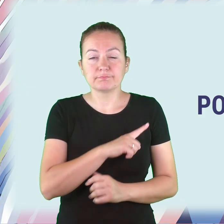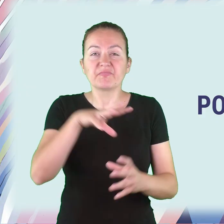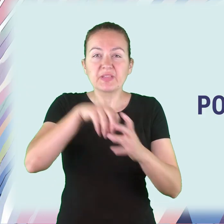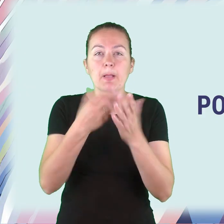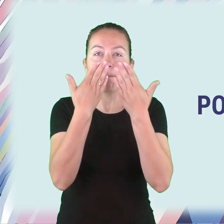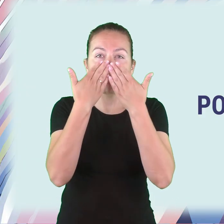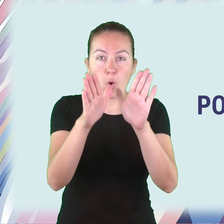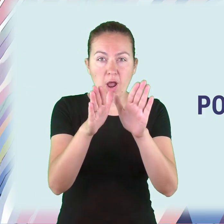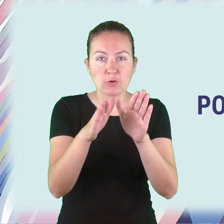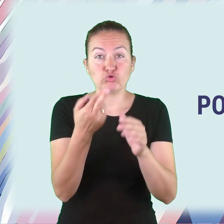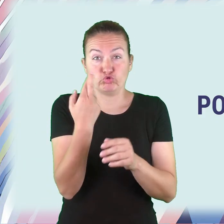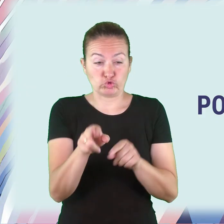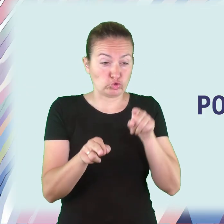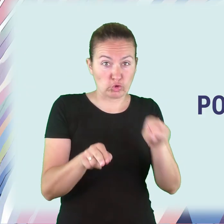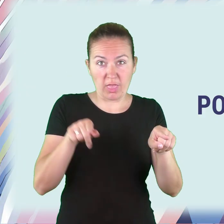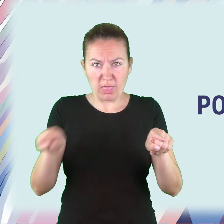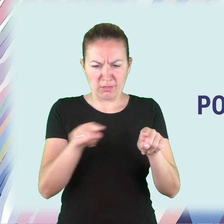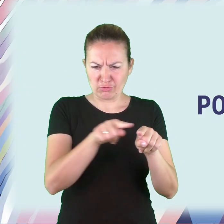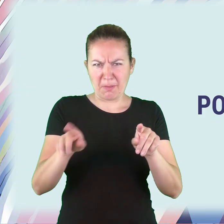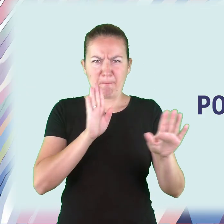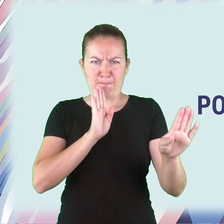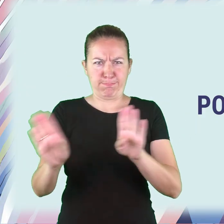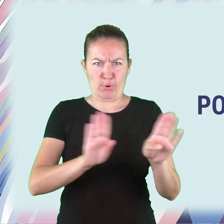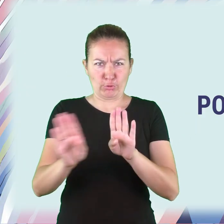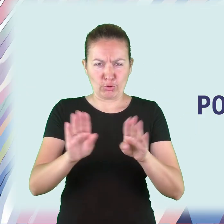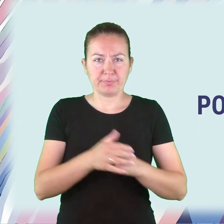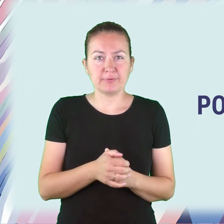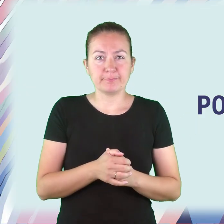W porównaniu pokazuje się, że dwie rzeczy są do siebie podobne.